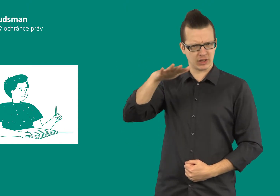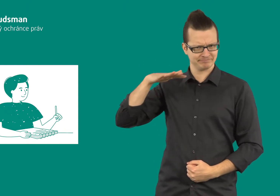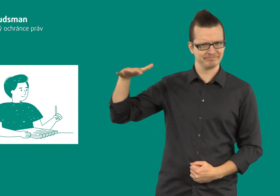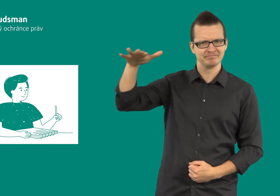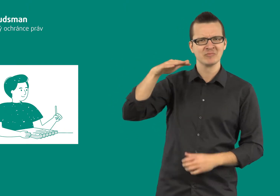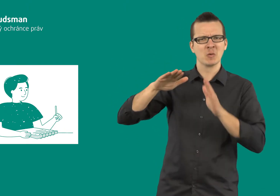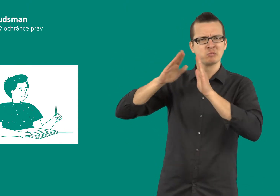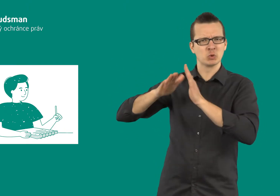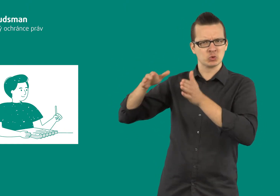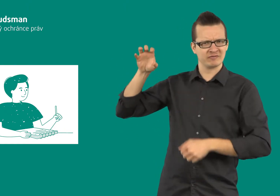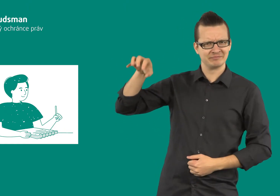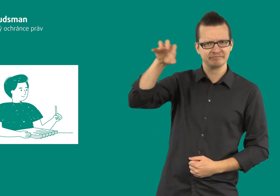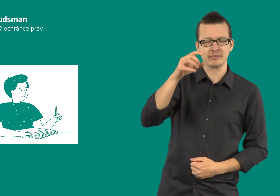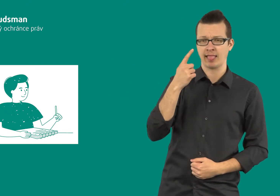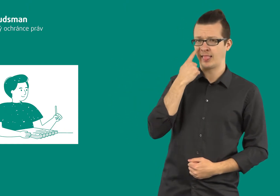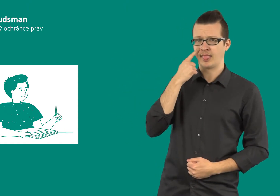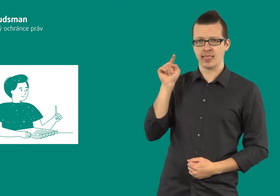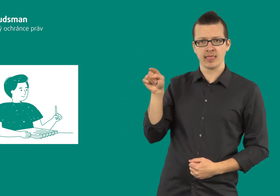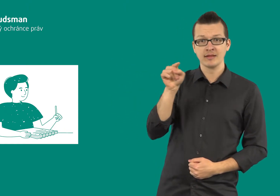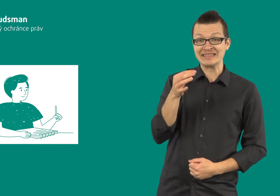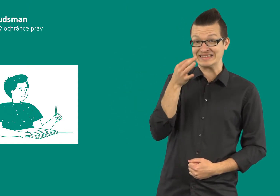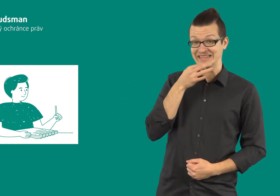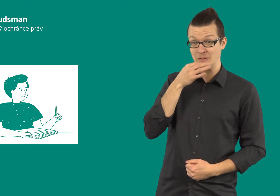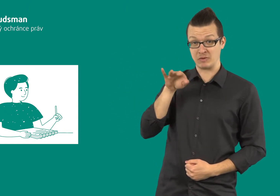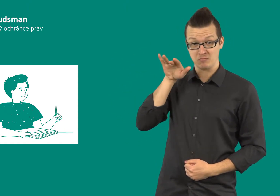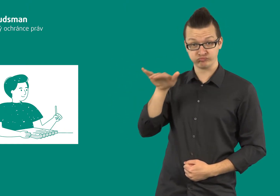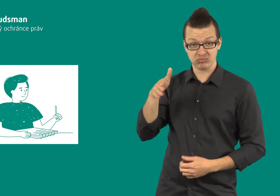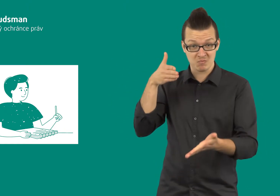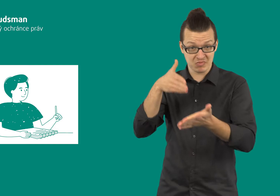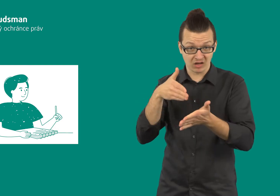Zaměstnavatelé sídlící v bariérových budovách